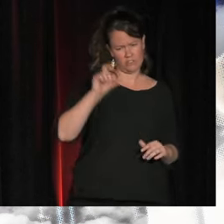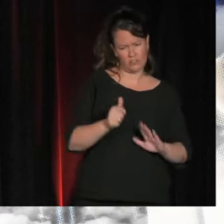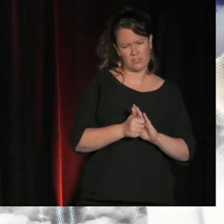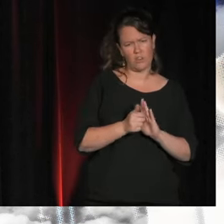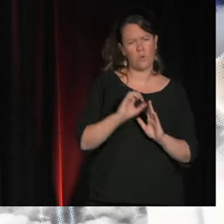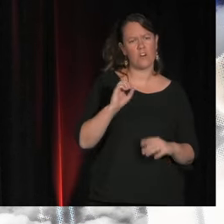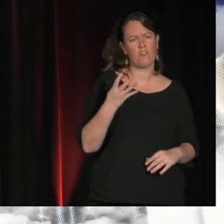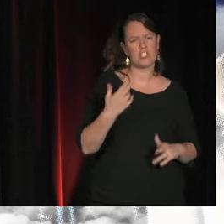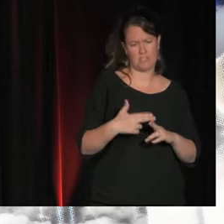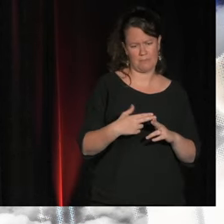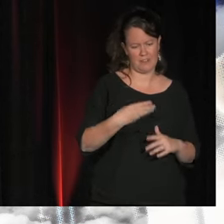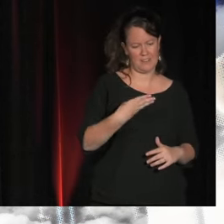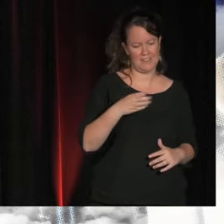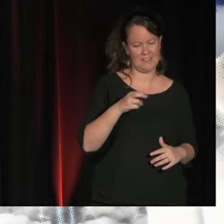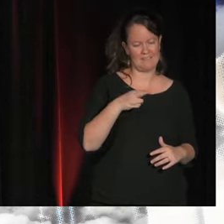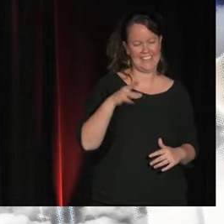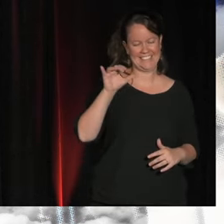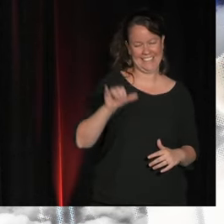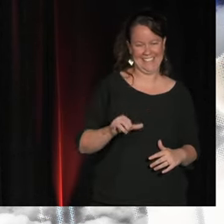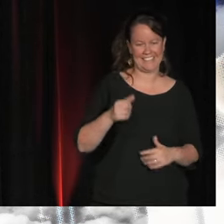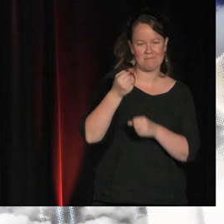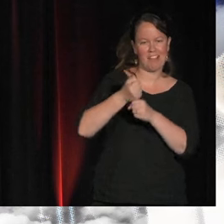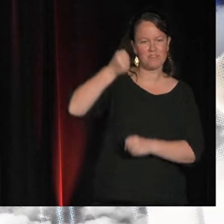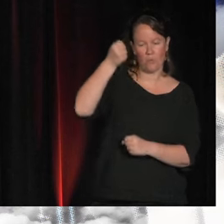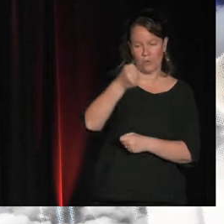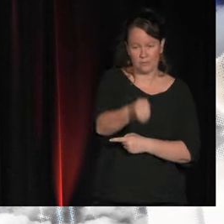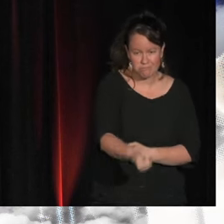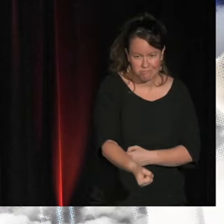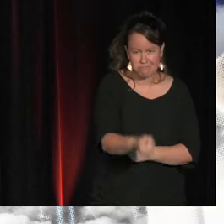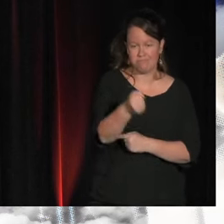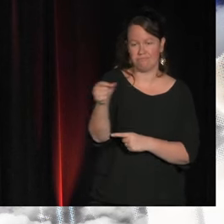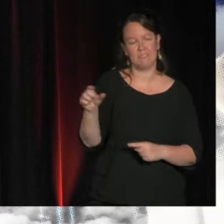beaucoup jouer, qui est Mercy, où c'est un bâton, on va soigner une personne. Je vois quelqu'un qui fait oui de la tête. Oui, j'aime jouer Mercy.